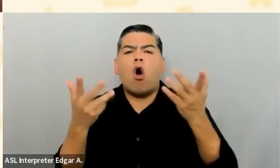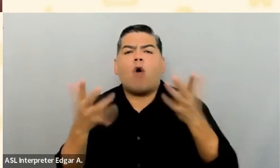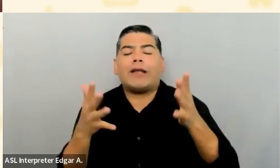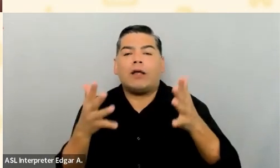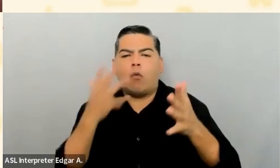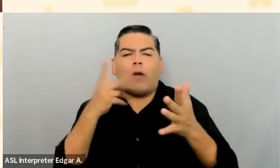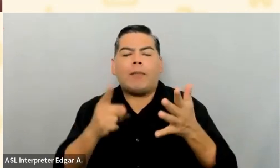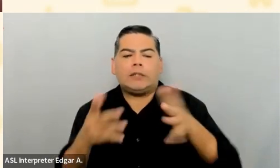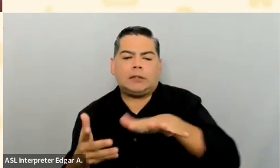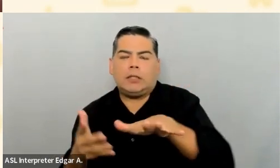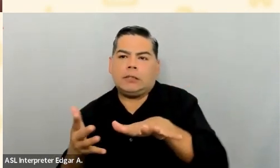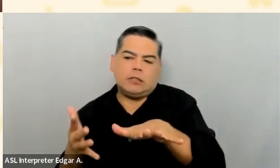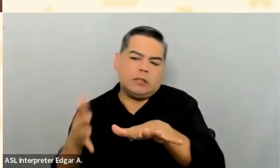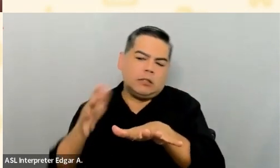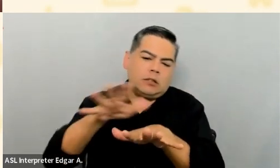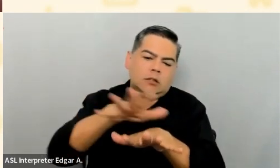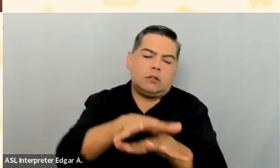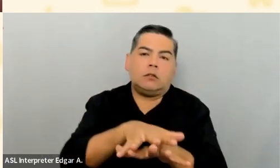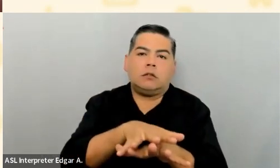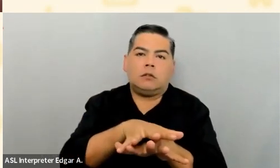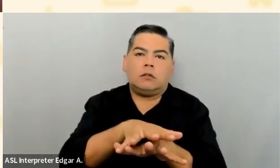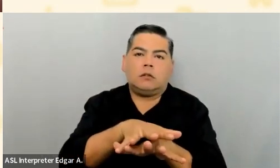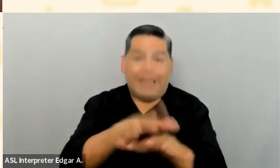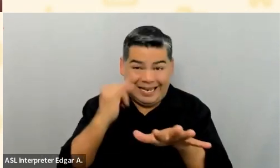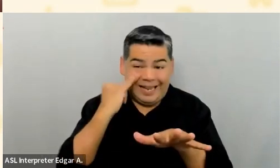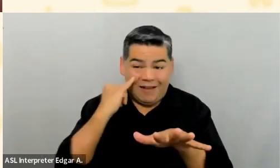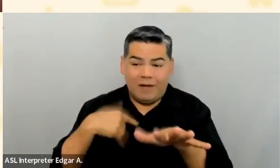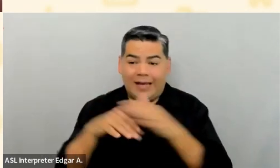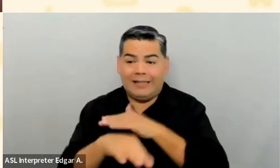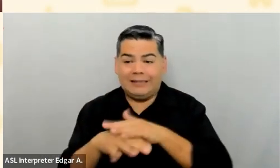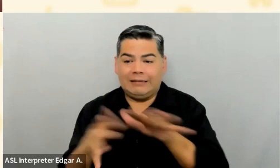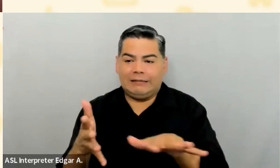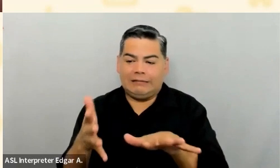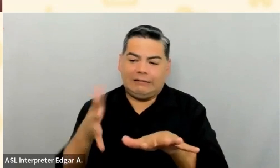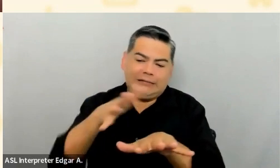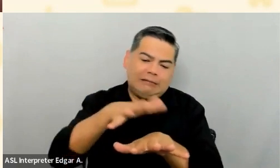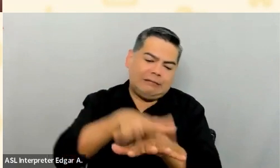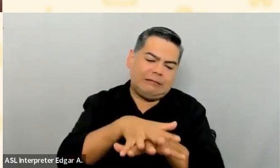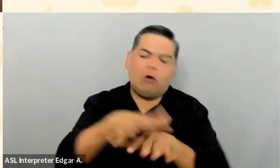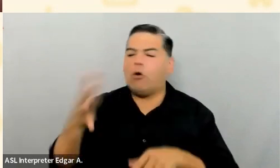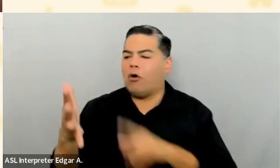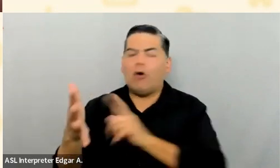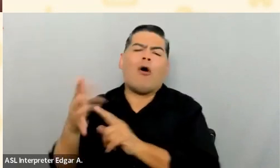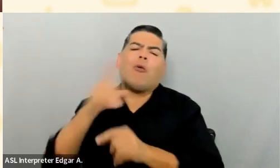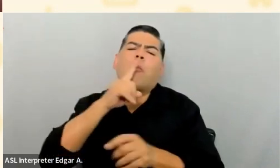Y todos sabemos que las superposiciones (overlays) de accesibilidad son un engaño. Prometen arreglar las cosas, pero en realidad no lo hacen